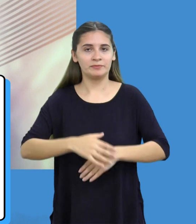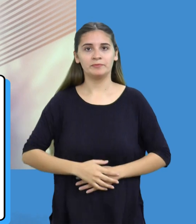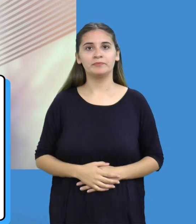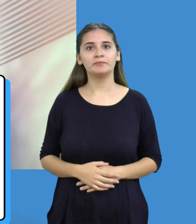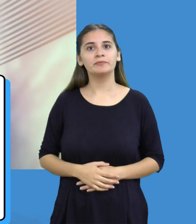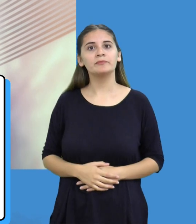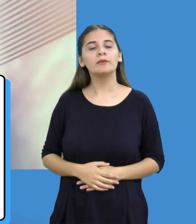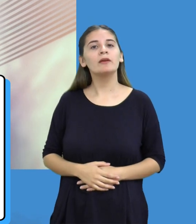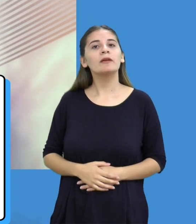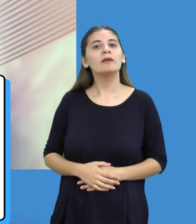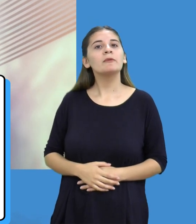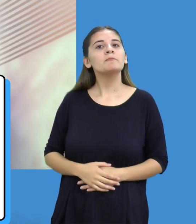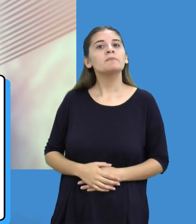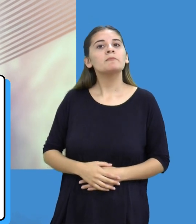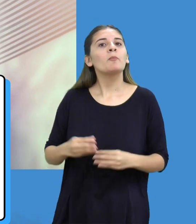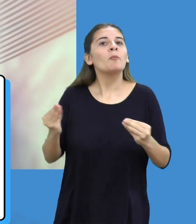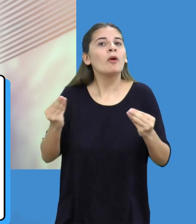Sobre todo porque en el marco de la planificación